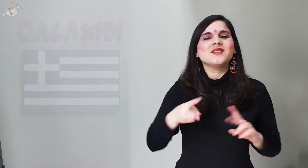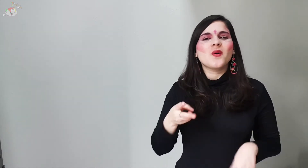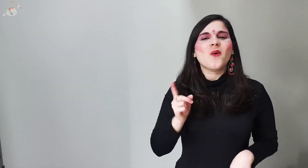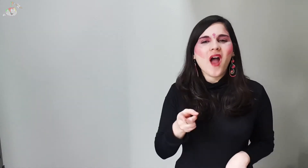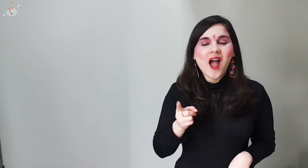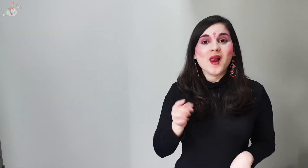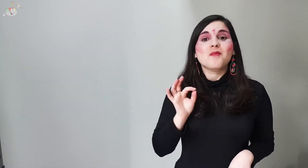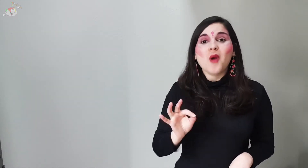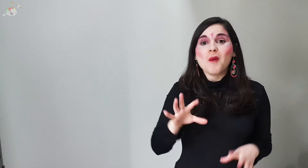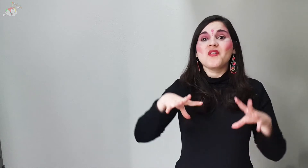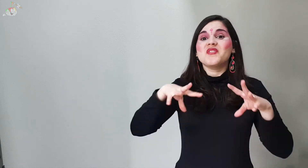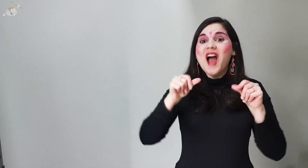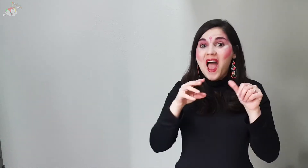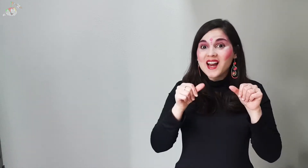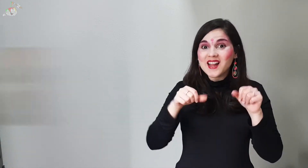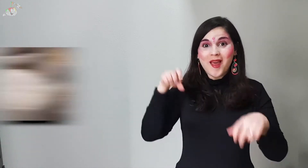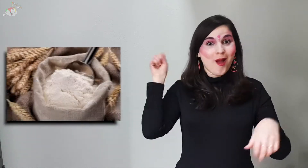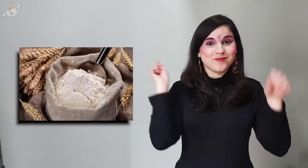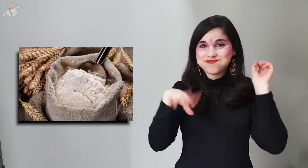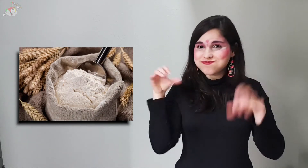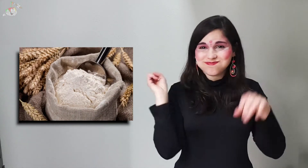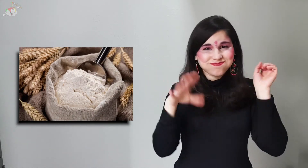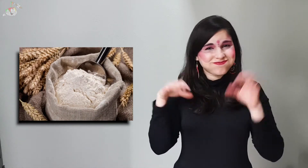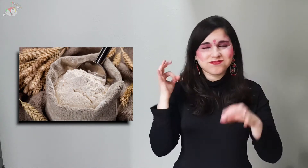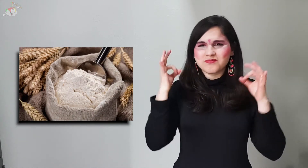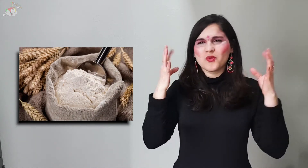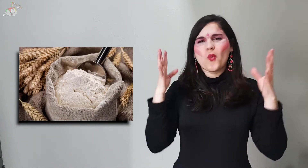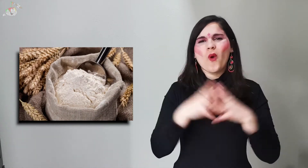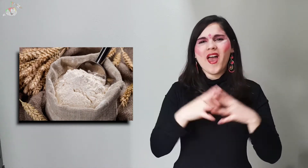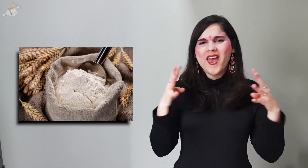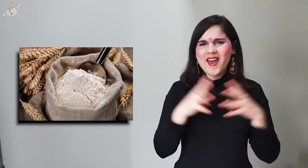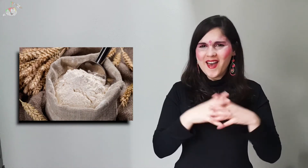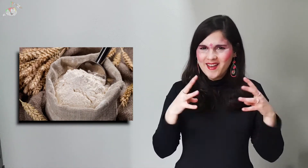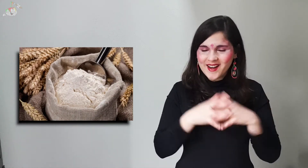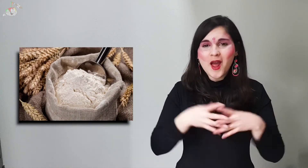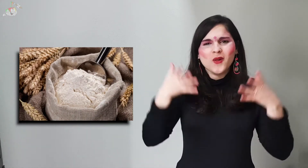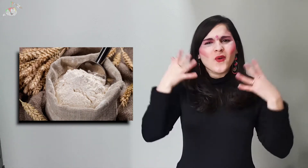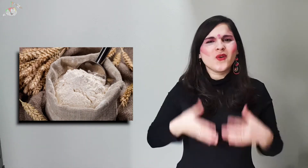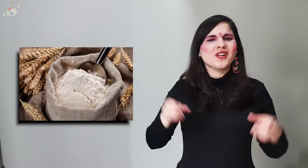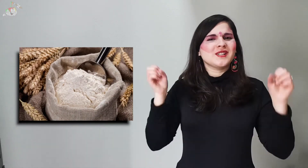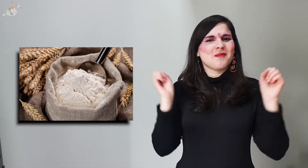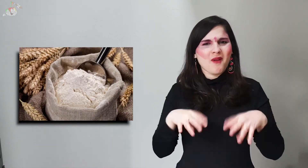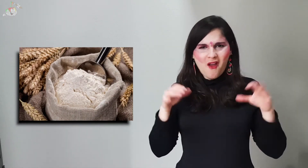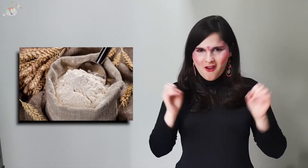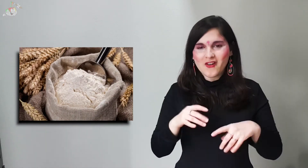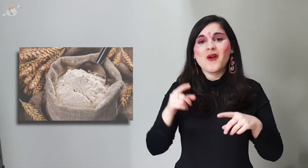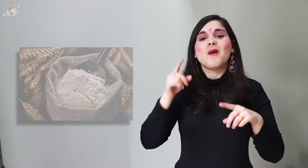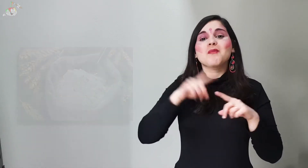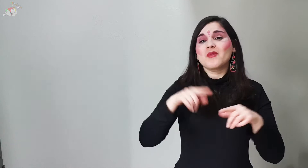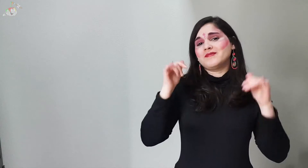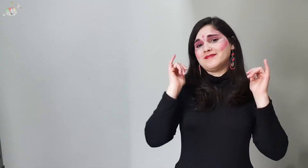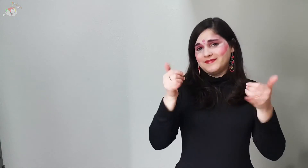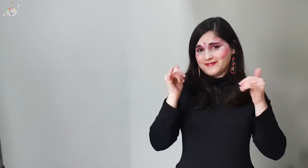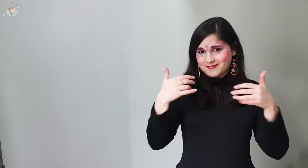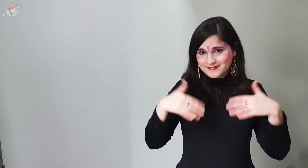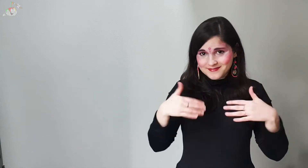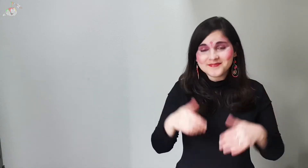Che alternativa usano? Lanciano farina! Una guerra in cui ci si sporca tutto ed è divertente.